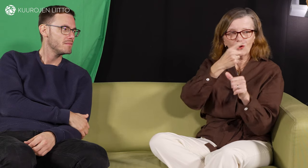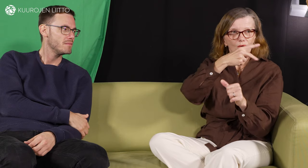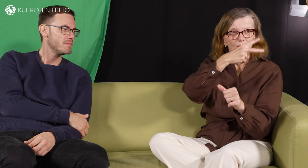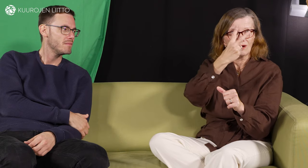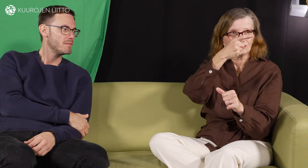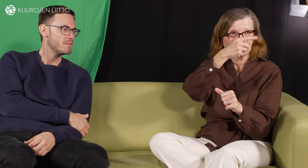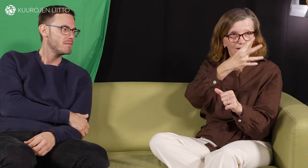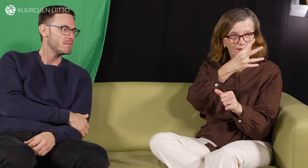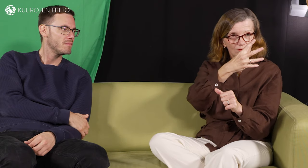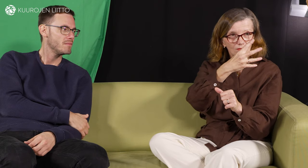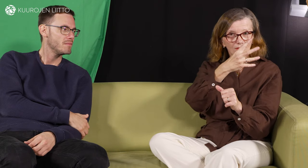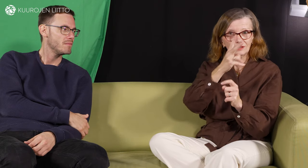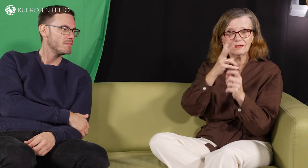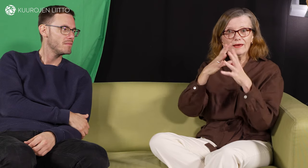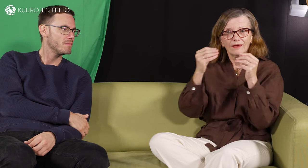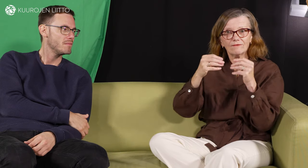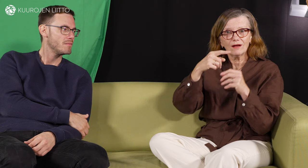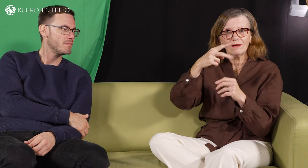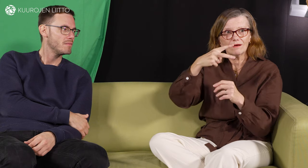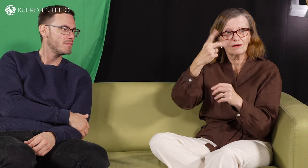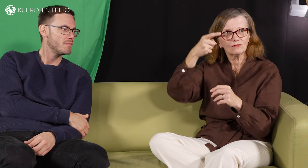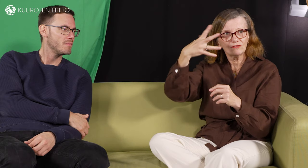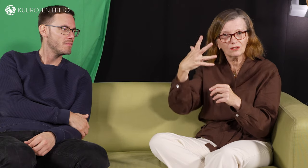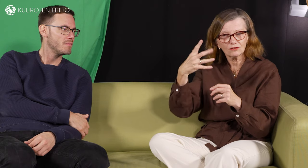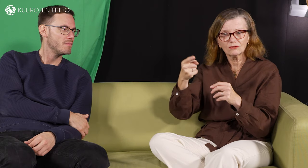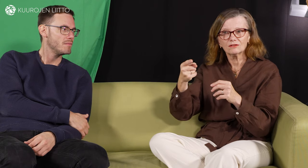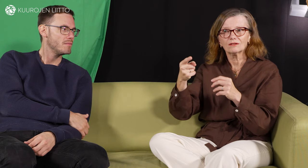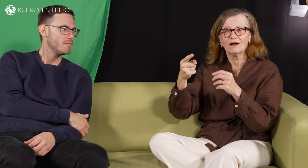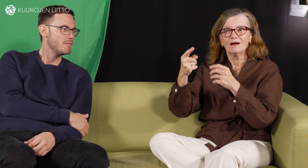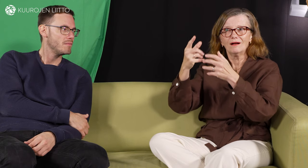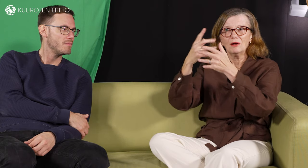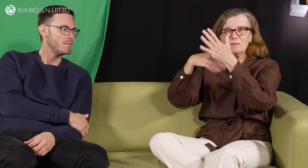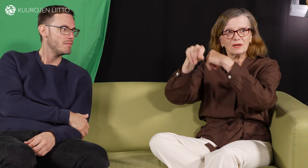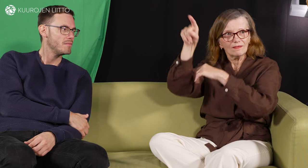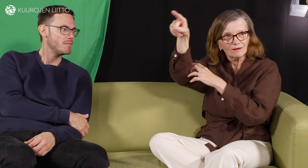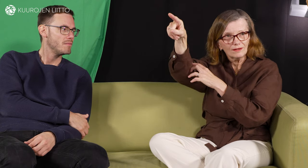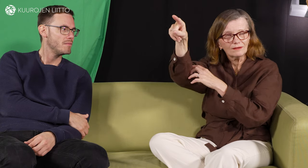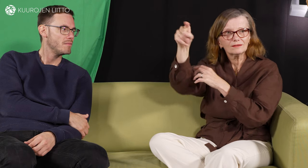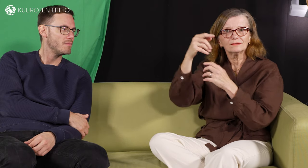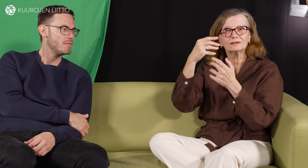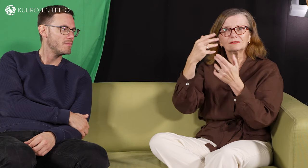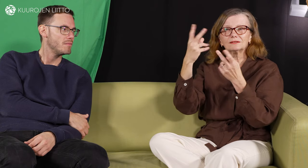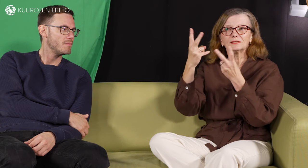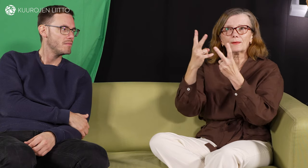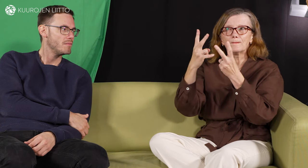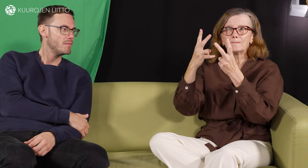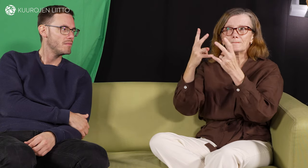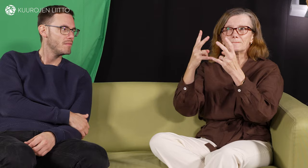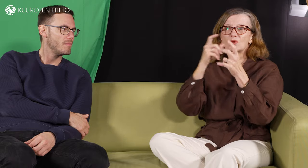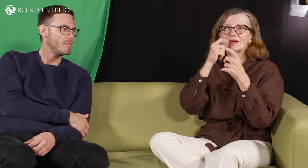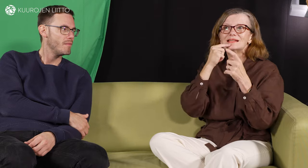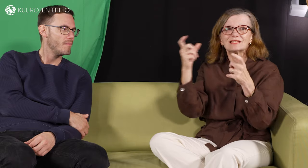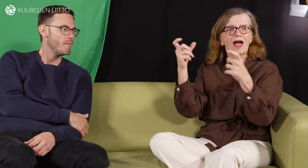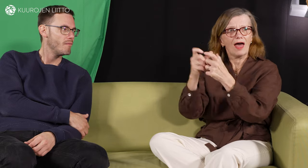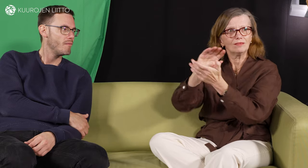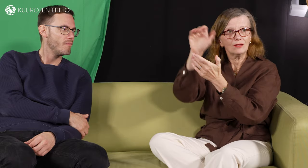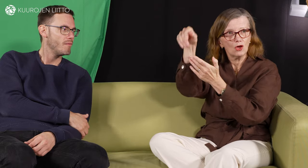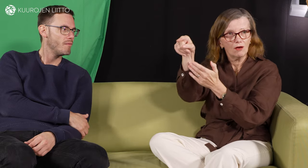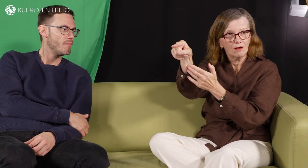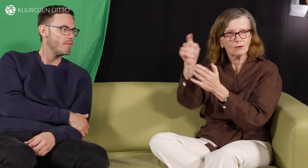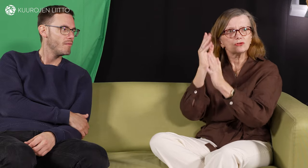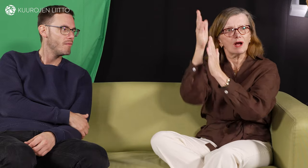Kun toiminta alkoi vuonna 2014, niin keväällä 2015 brittiläinen säätiö, -